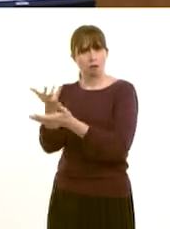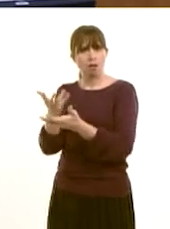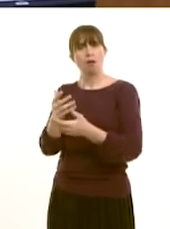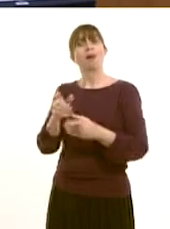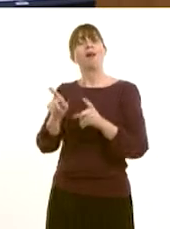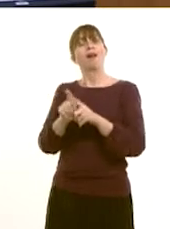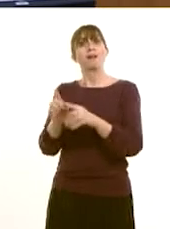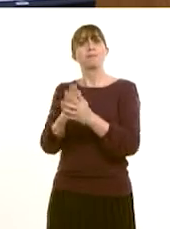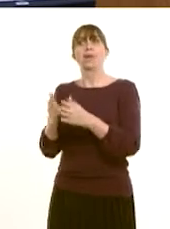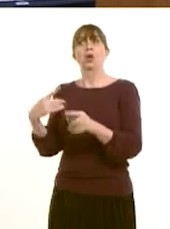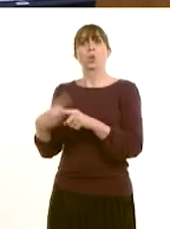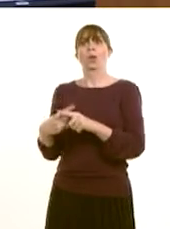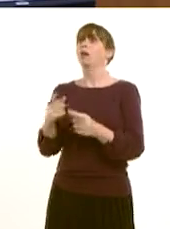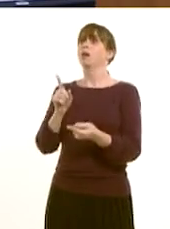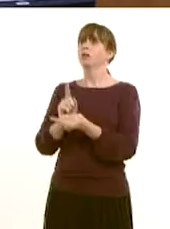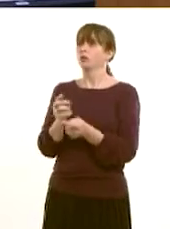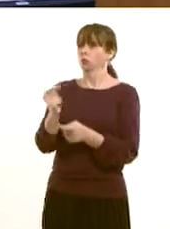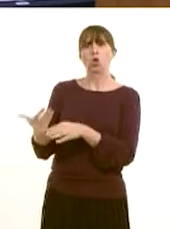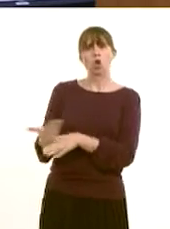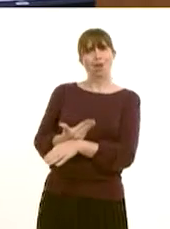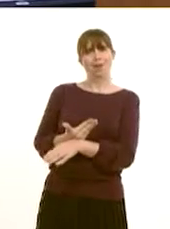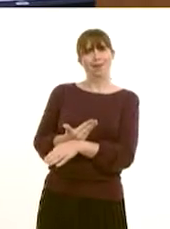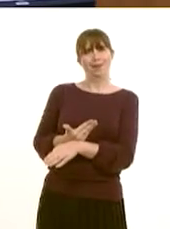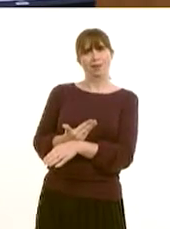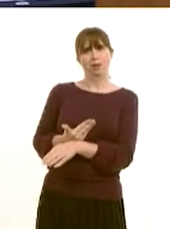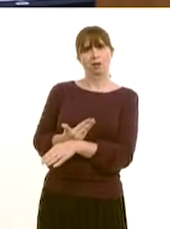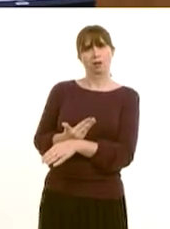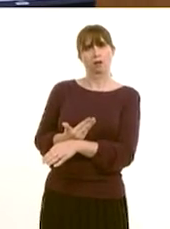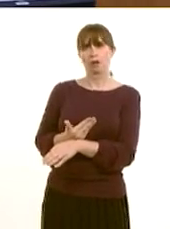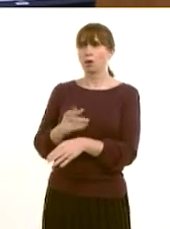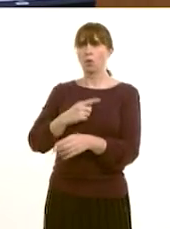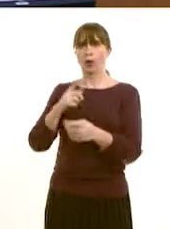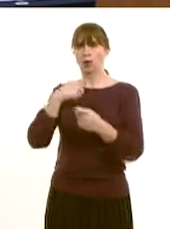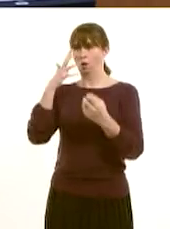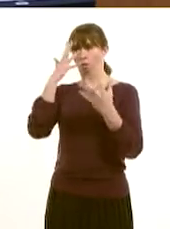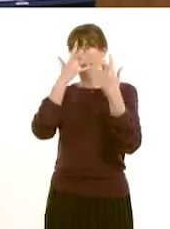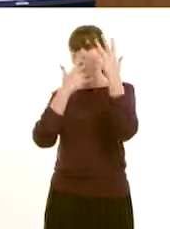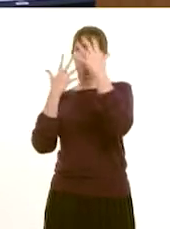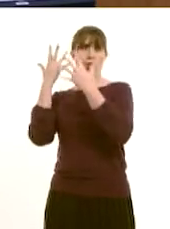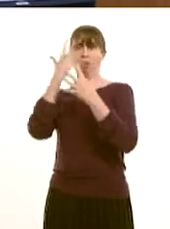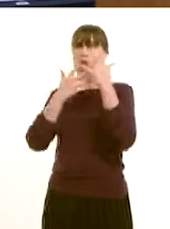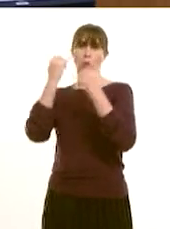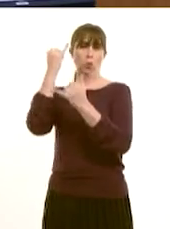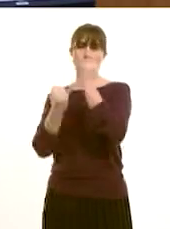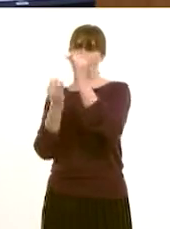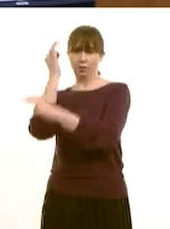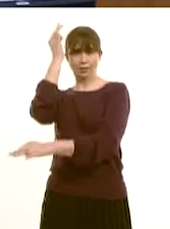gynnar ynglyn ‚ sicrhau bod seicosis yn cael ei ddelio ag ef, a hefyd, wrth gwrs,